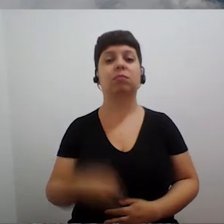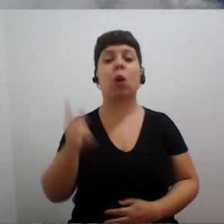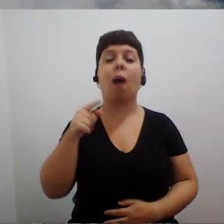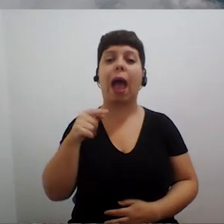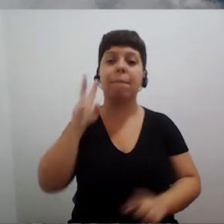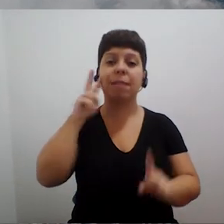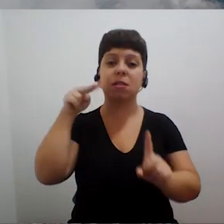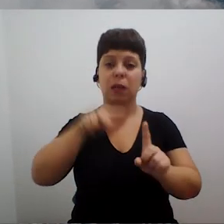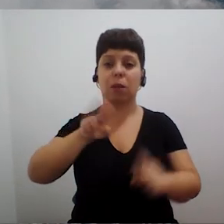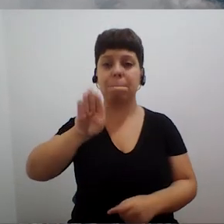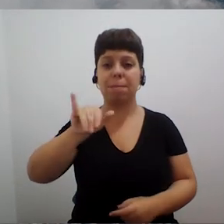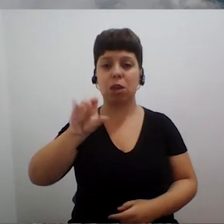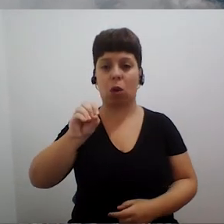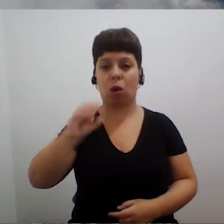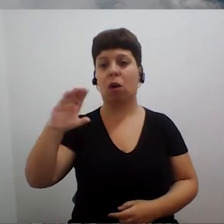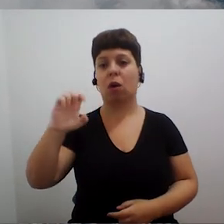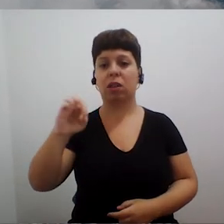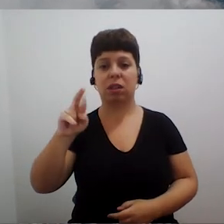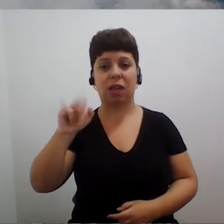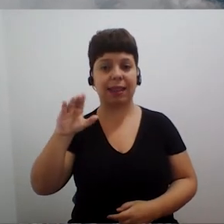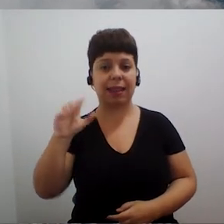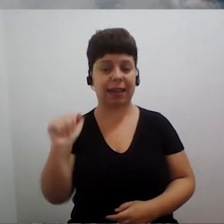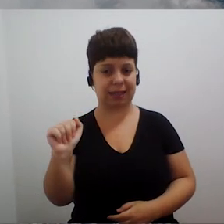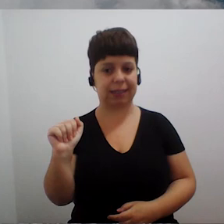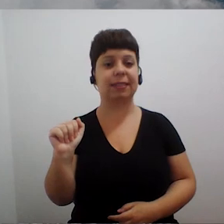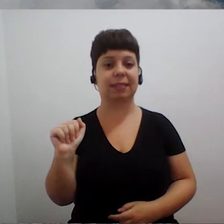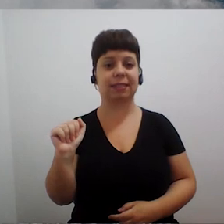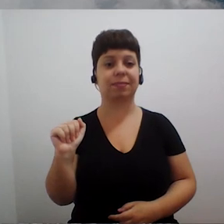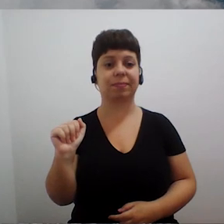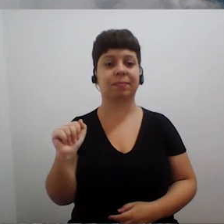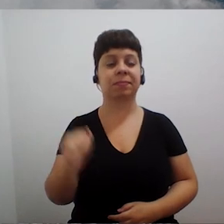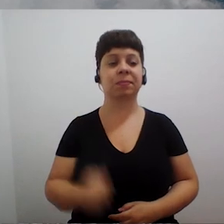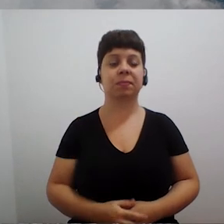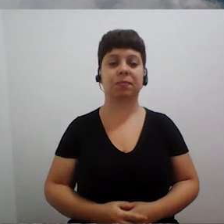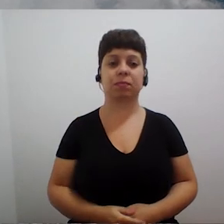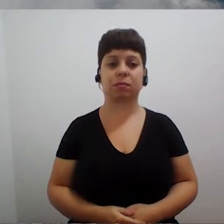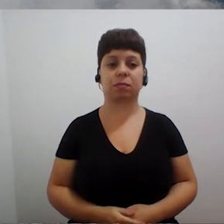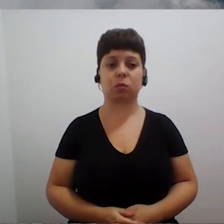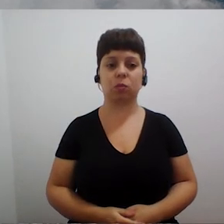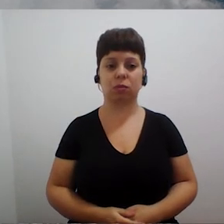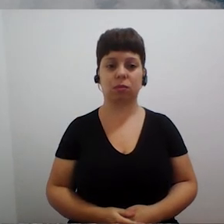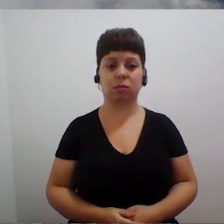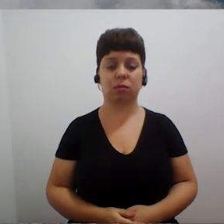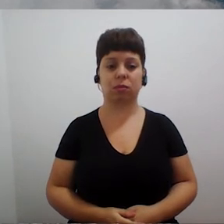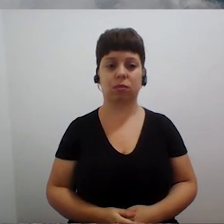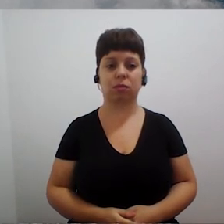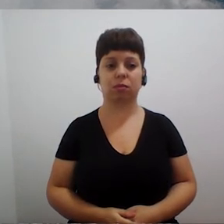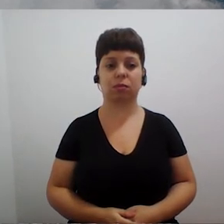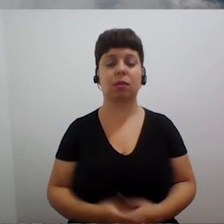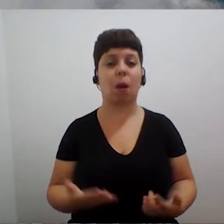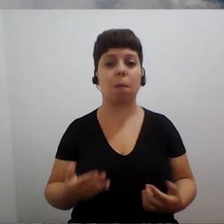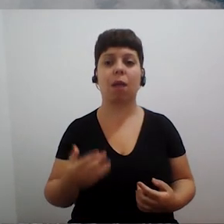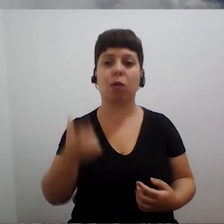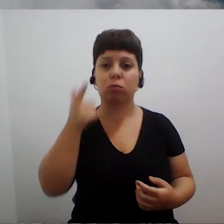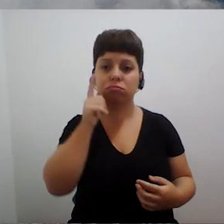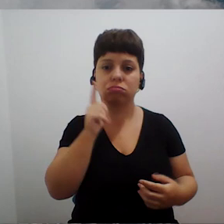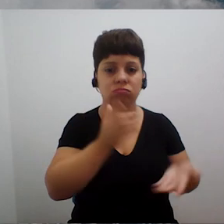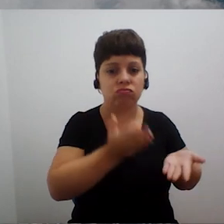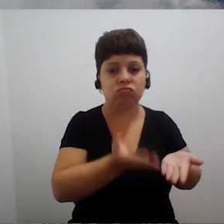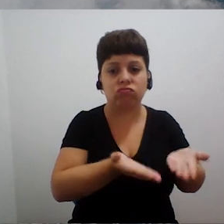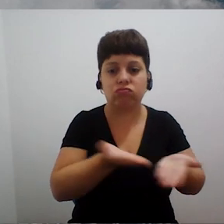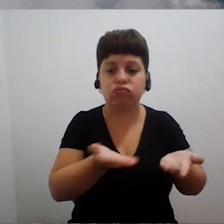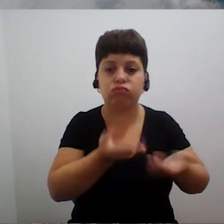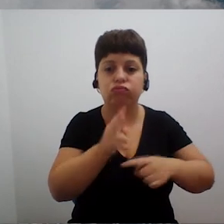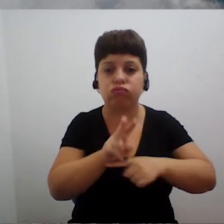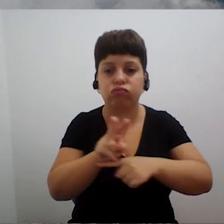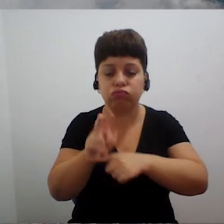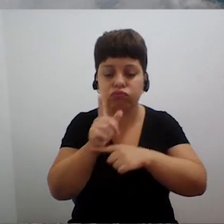e das religiões a favor, no cuidado da água, como algo essencial para os nossos dias.